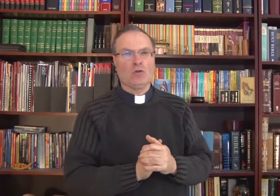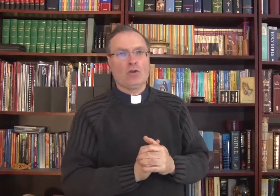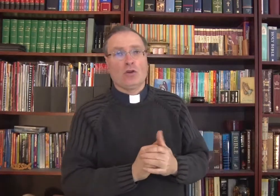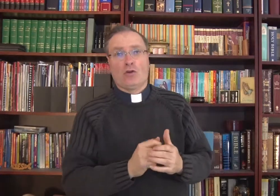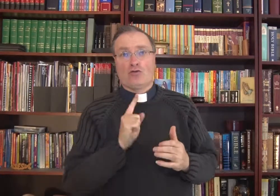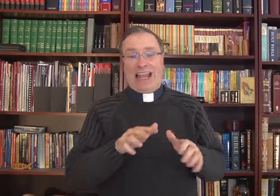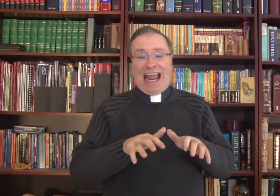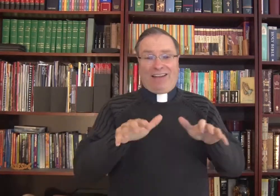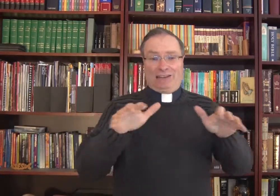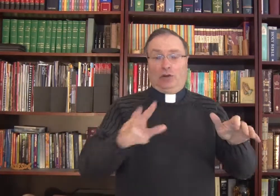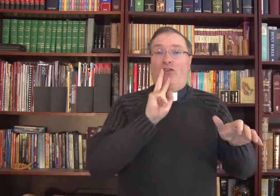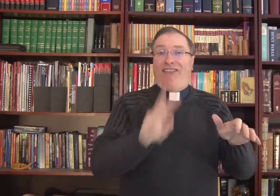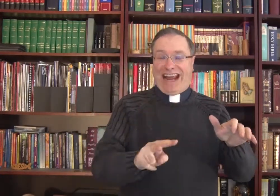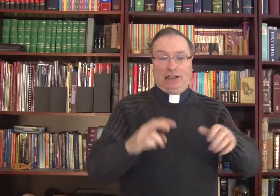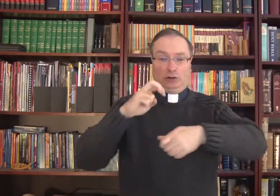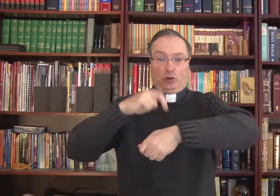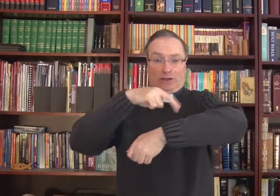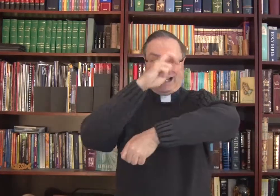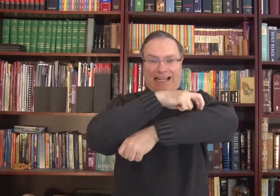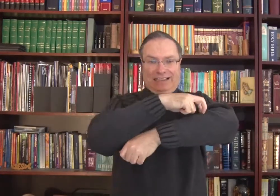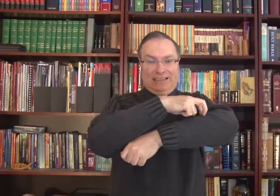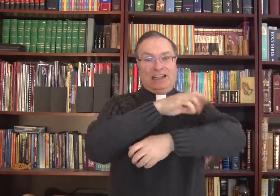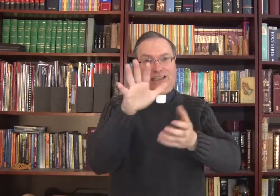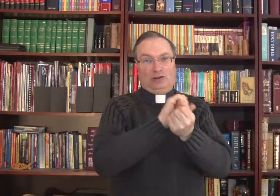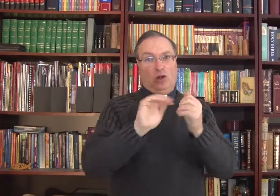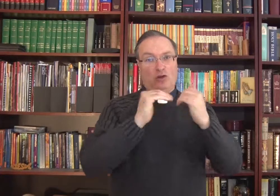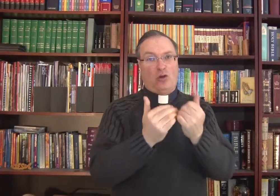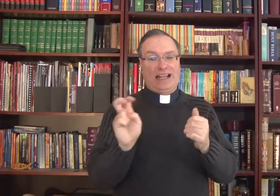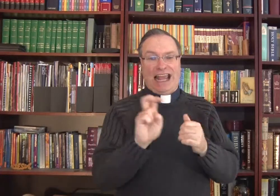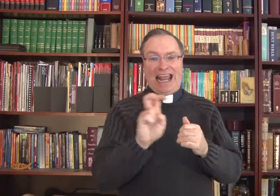Une invasion des vrais sauterelles détruit toute l’herbe